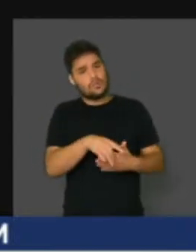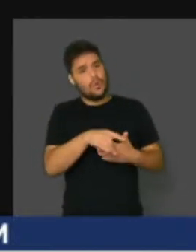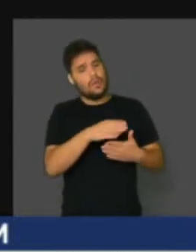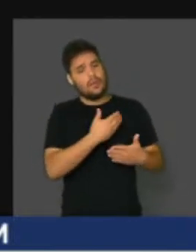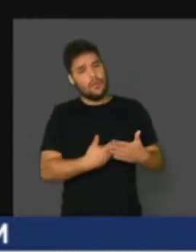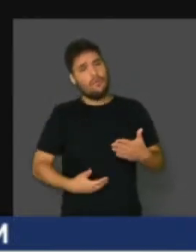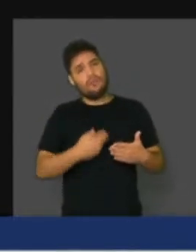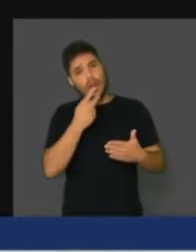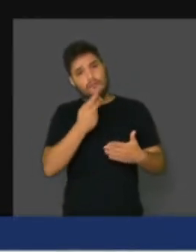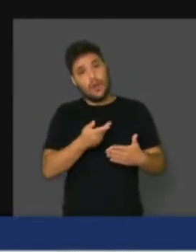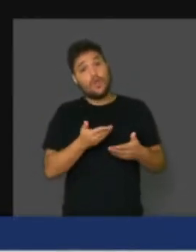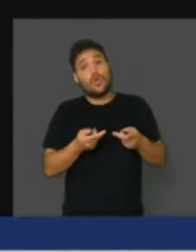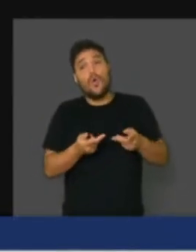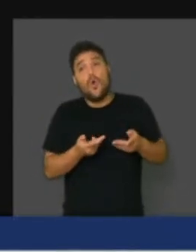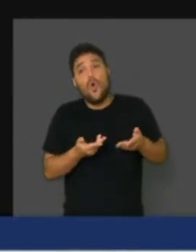MEIO MAIS ADEQUADO NESSE